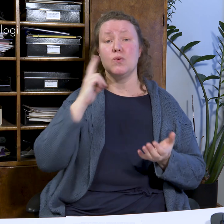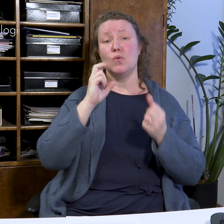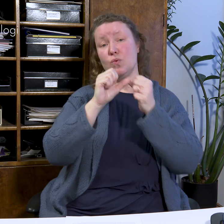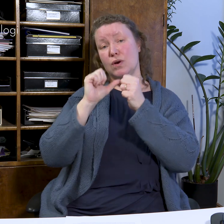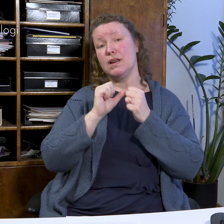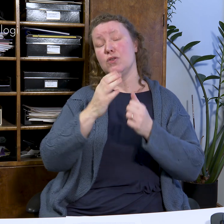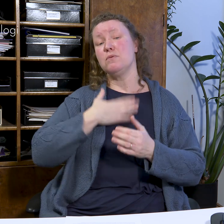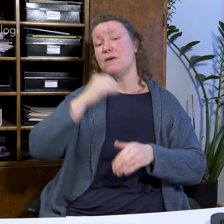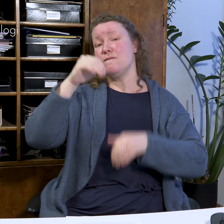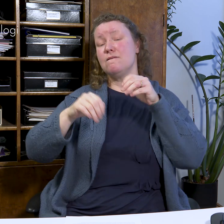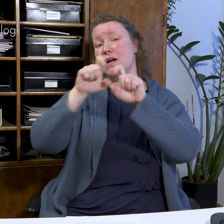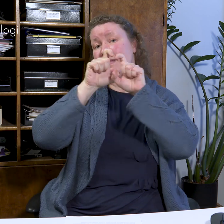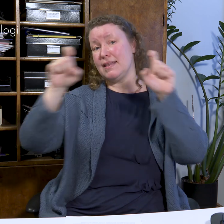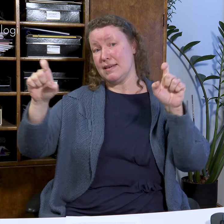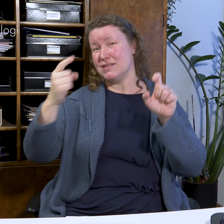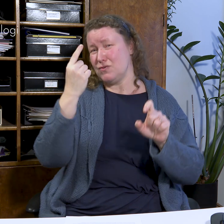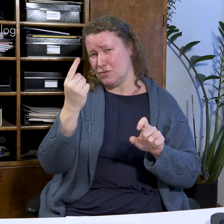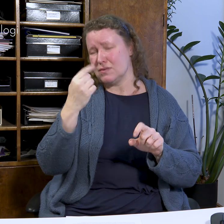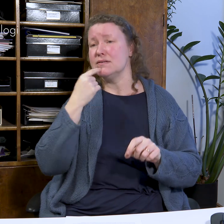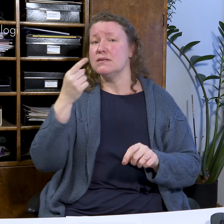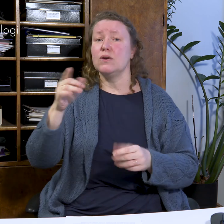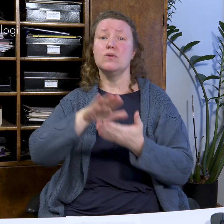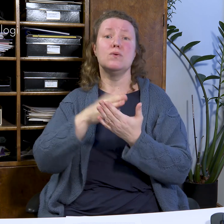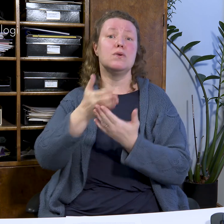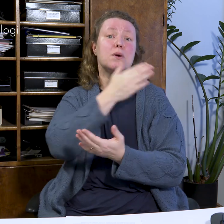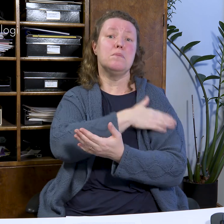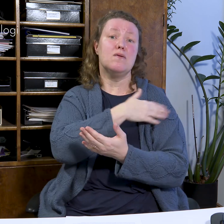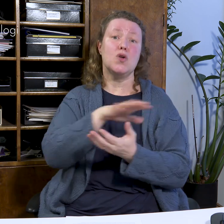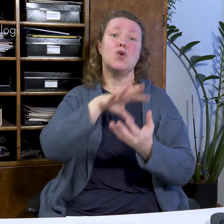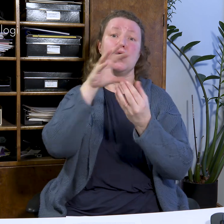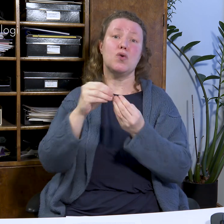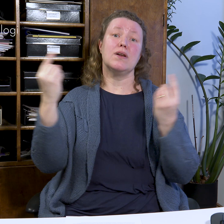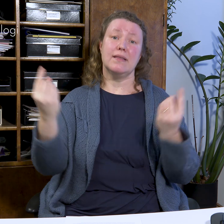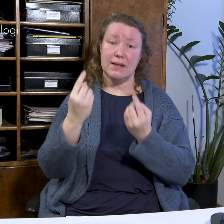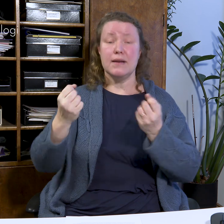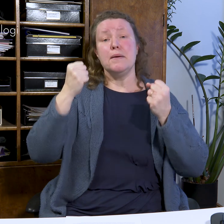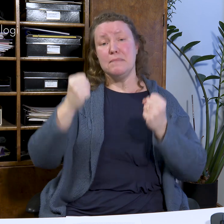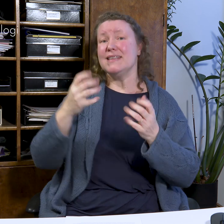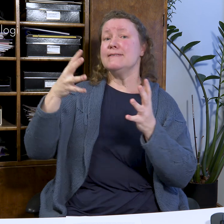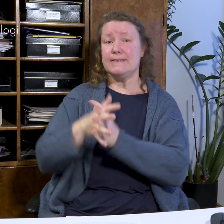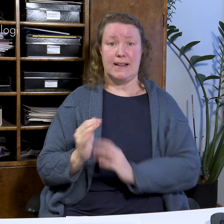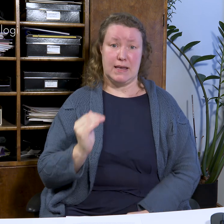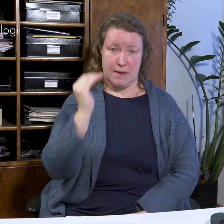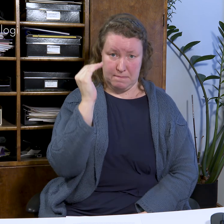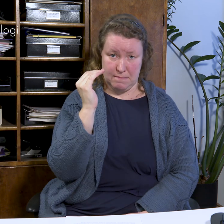Kuurojen Liitto on nostanut yhdeksi vaaliteeseistään - tarpeen selkiyttää tulkkauspalvelun kokonaistilannetta.